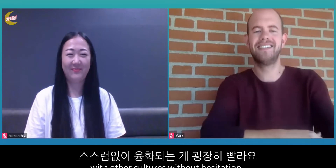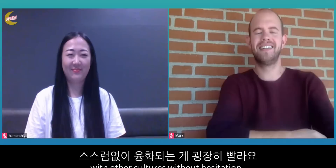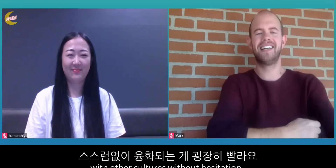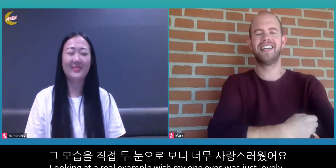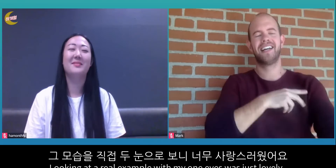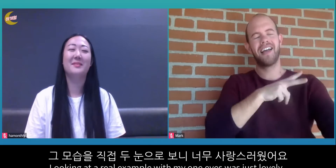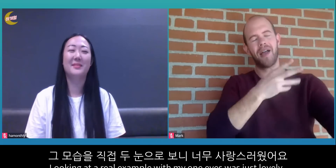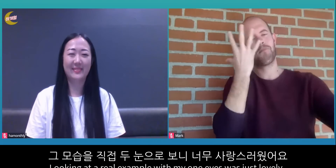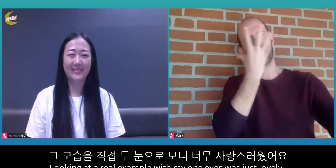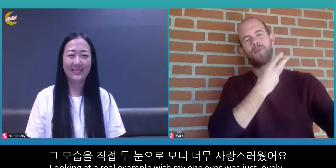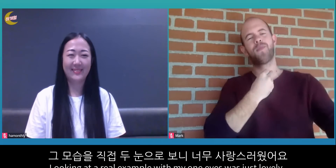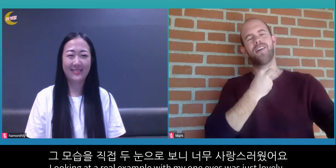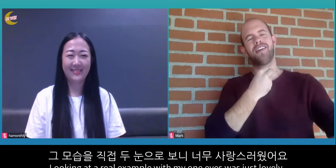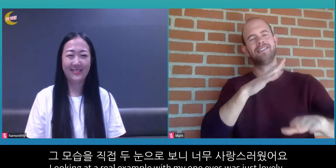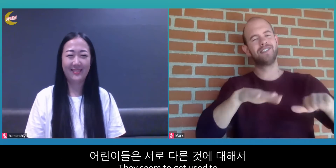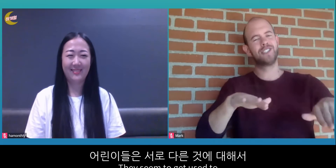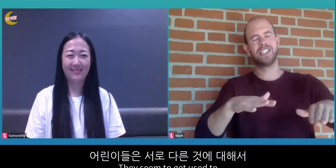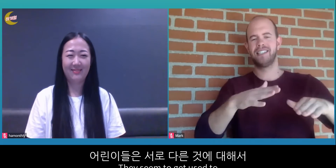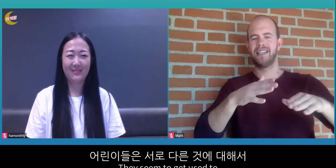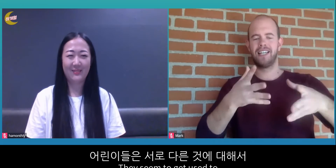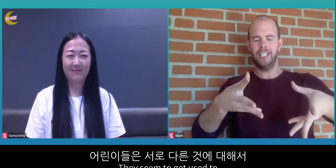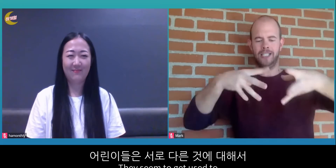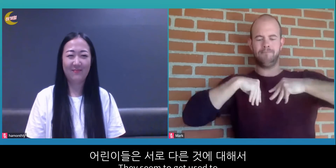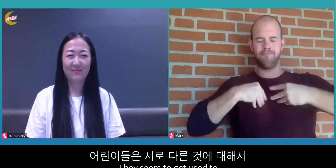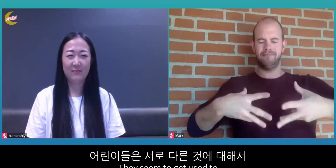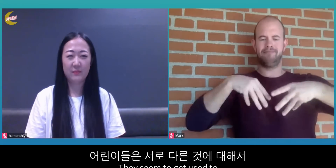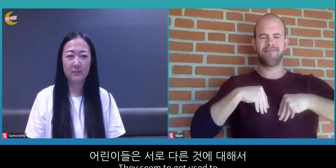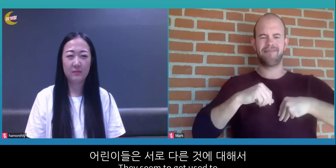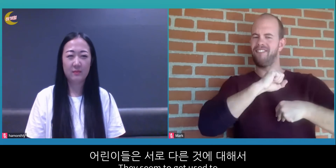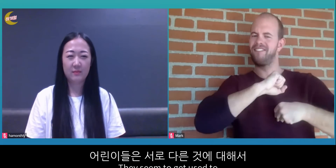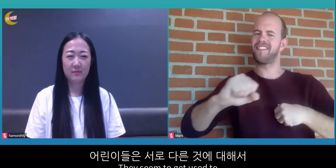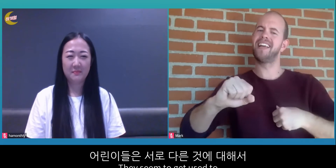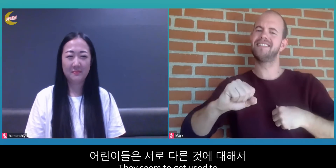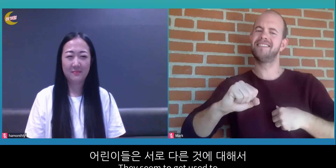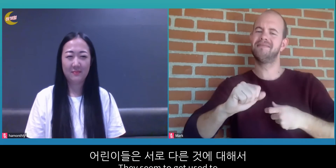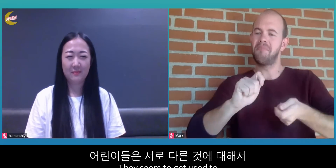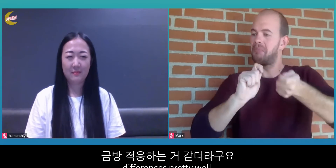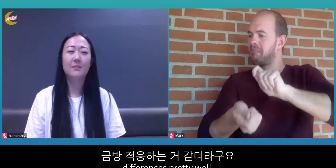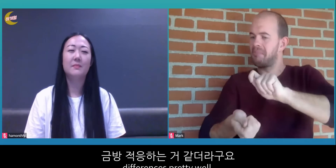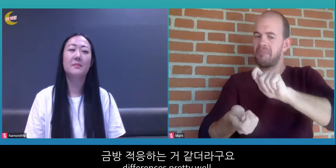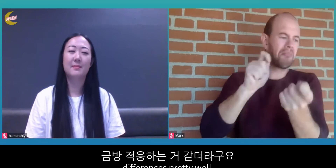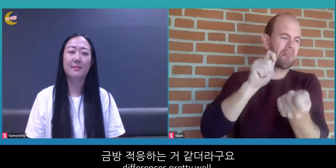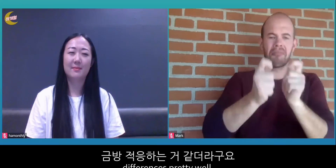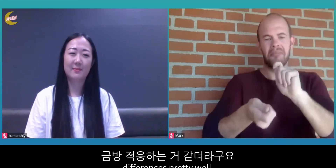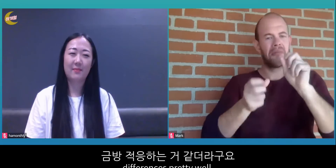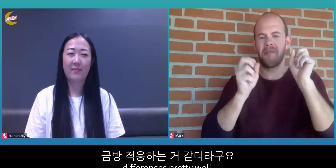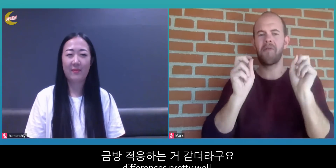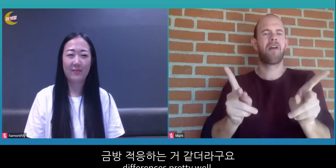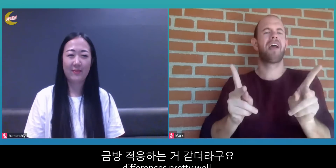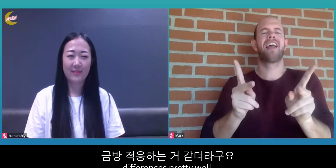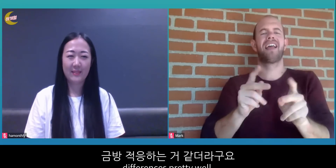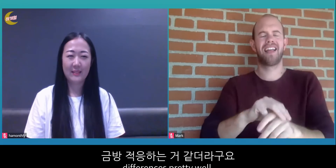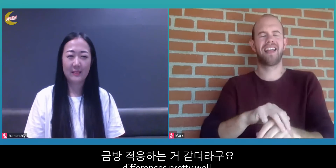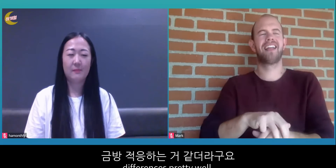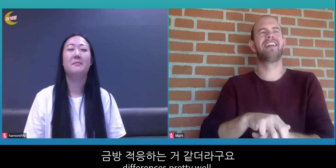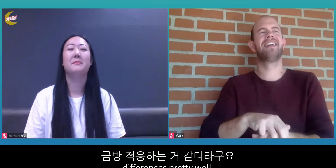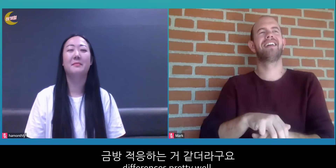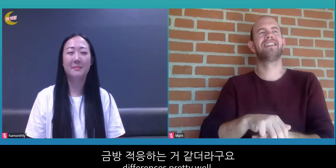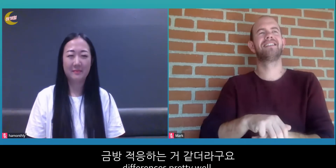実例を片目で見るのはとても素敵でした。 彼らは違いにかなりよく慣れているようです。